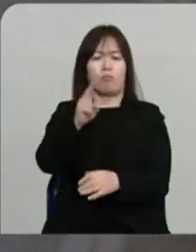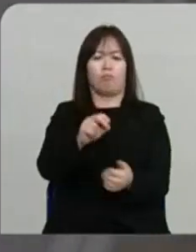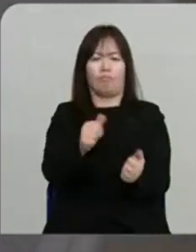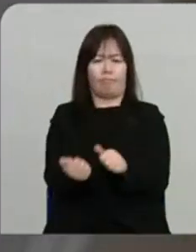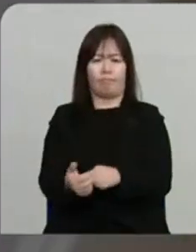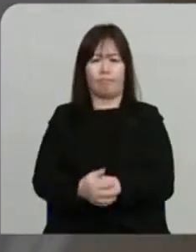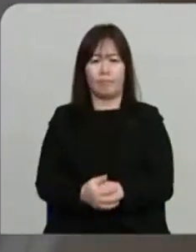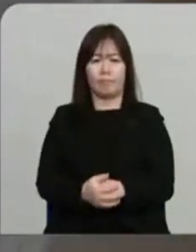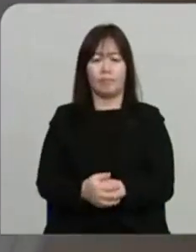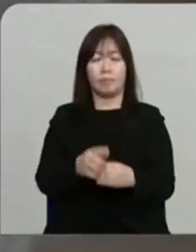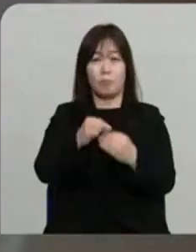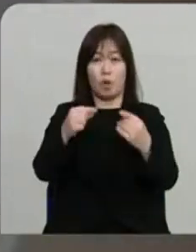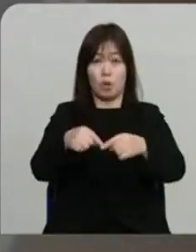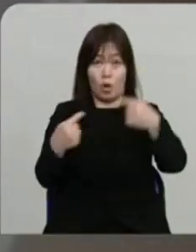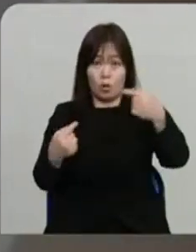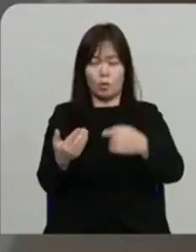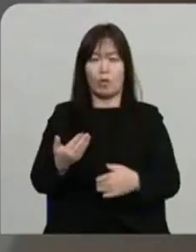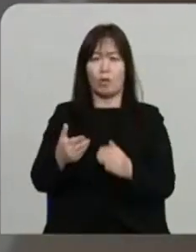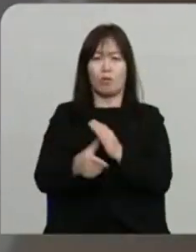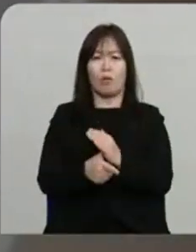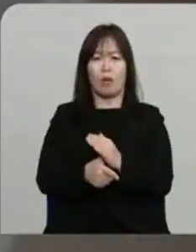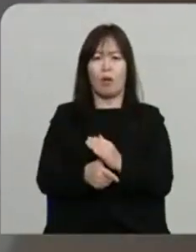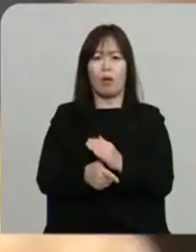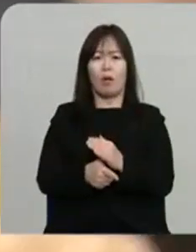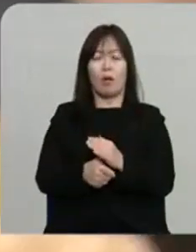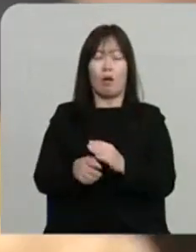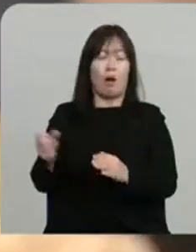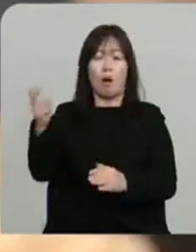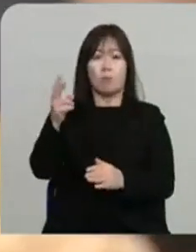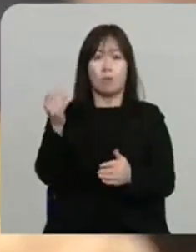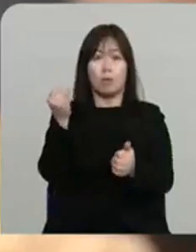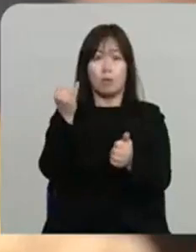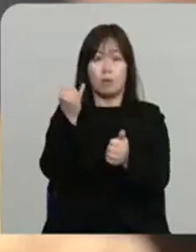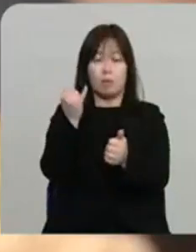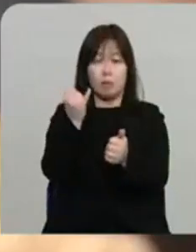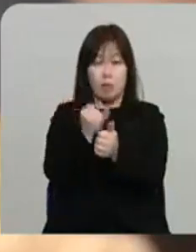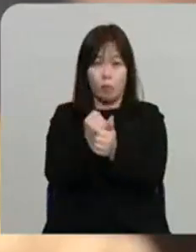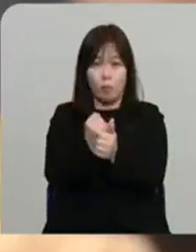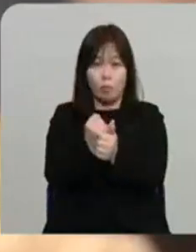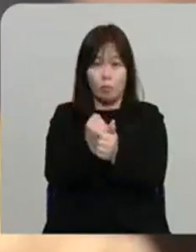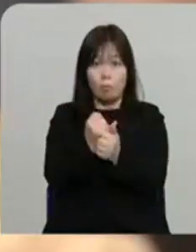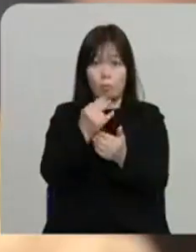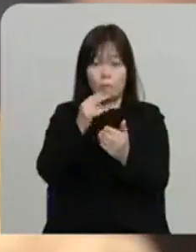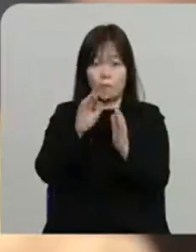명절 연휴 하루 전 속도 모르고 날아든 웨딩 앨범에 엄마는 억장 이 또 무너집니다.